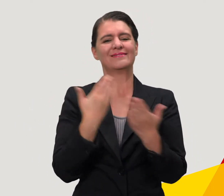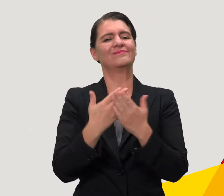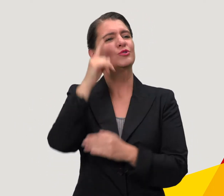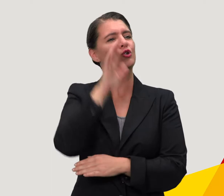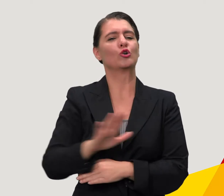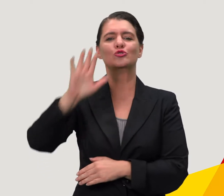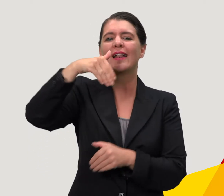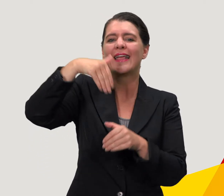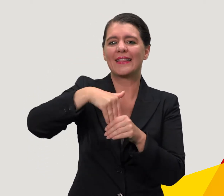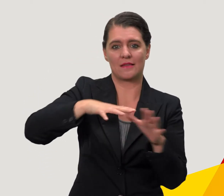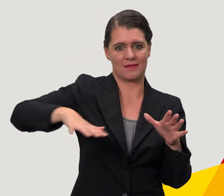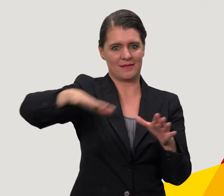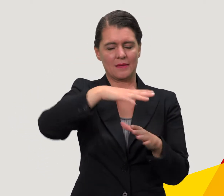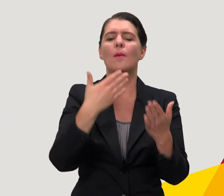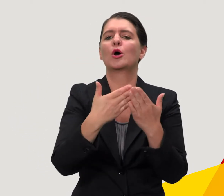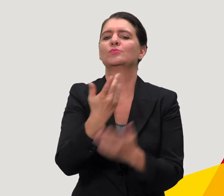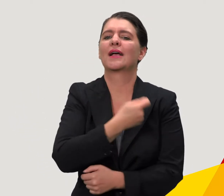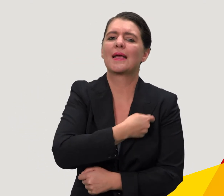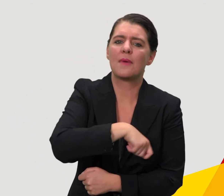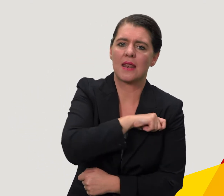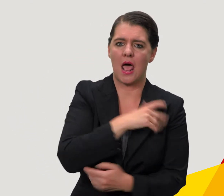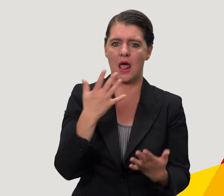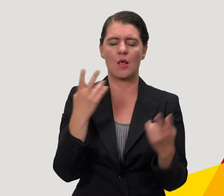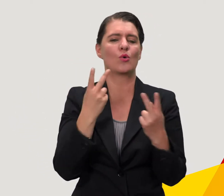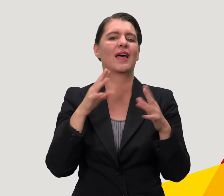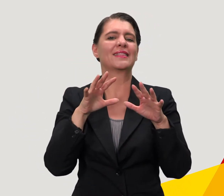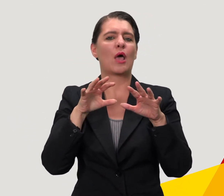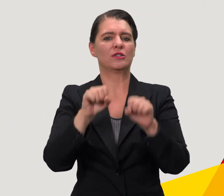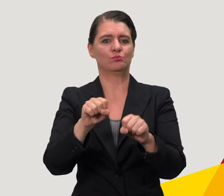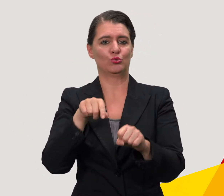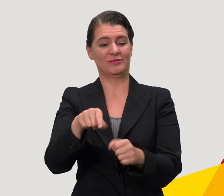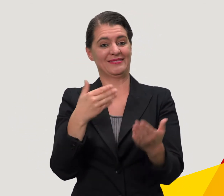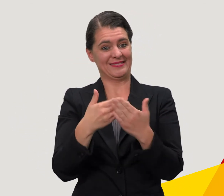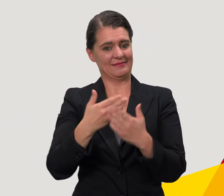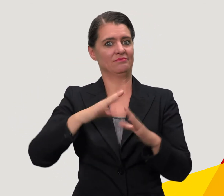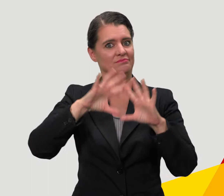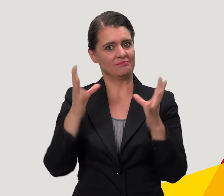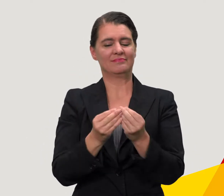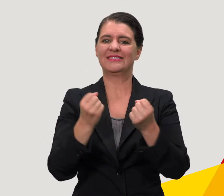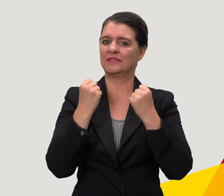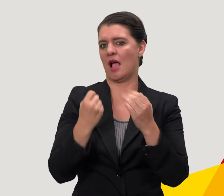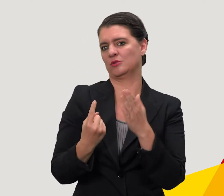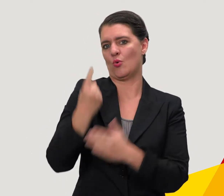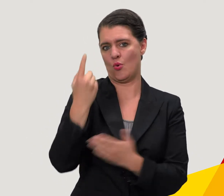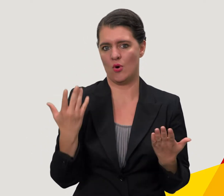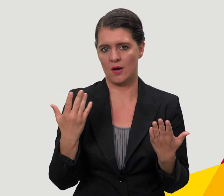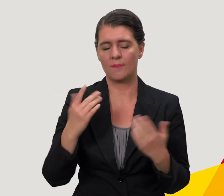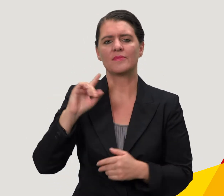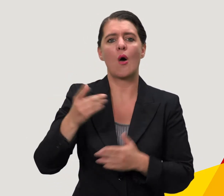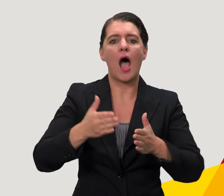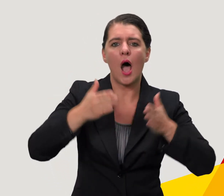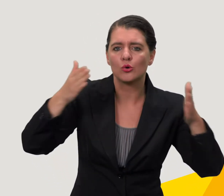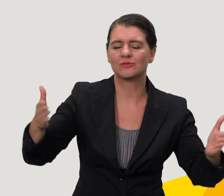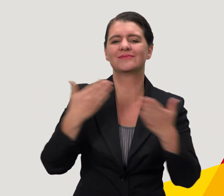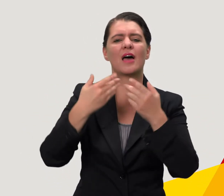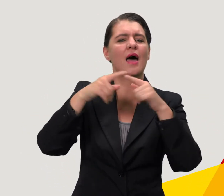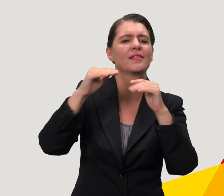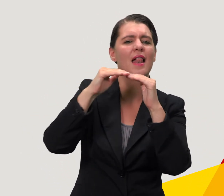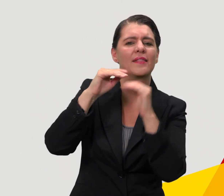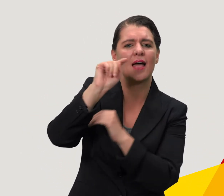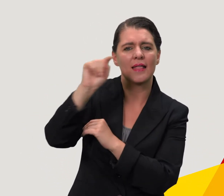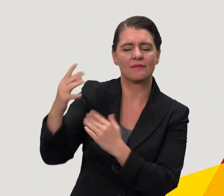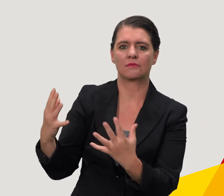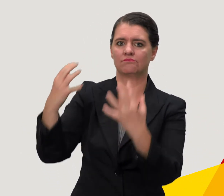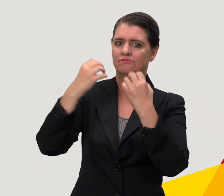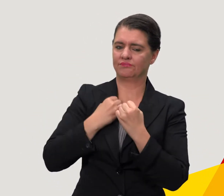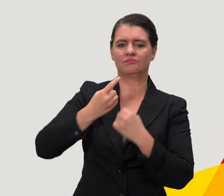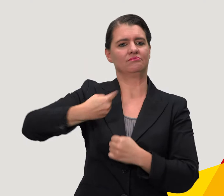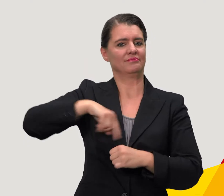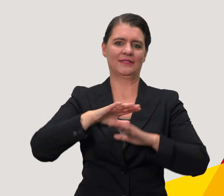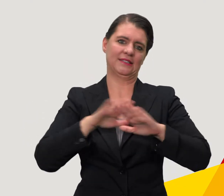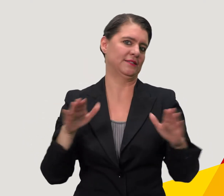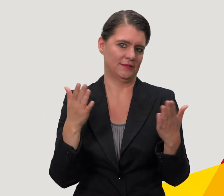an innerer und äußerer Sicherheit.